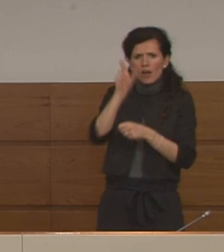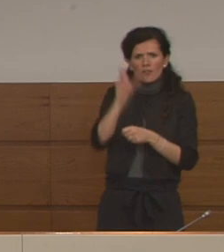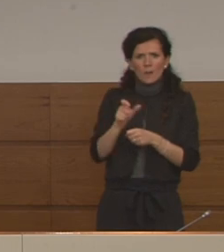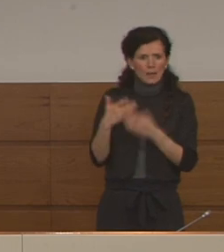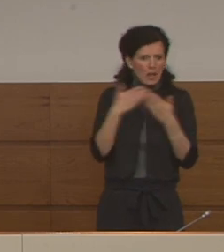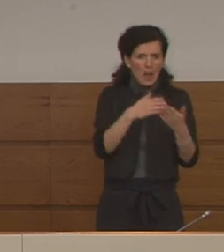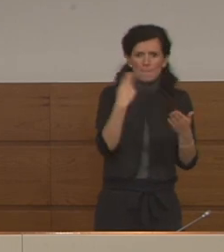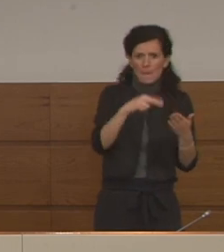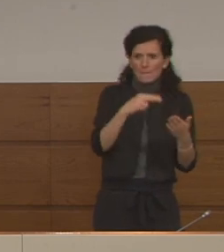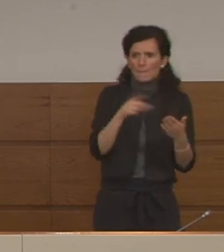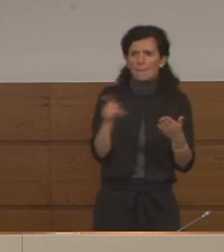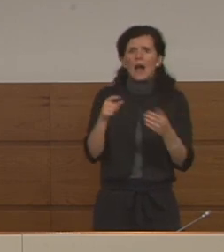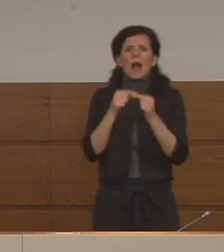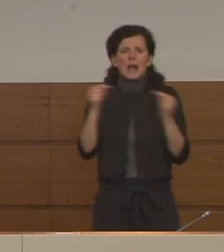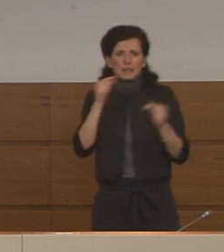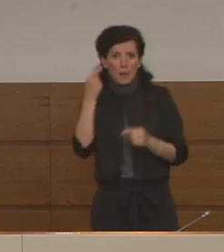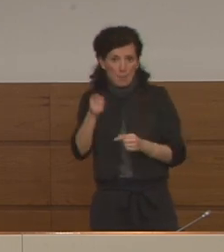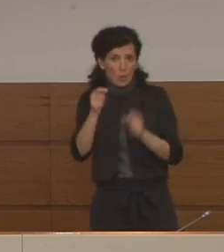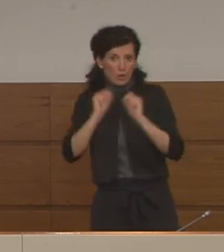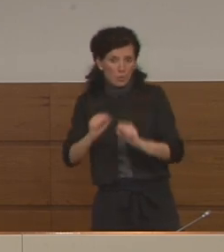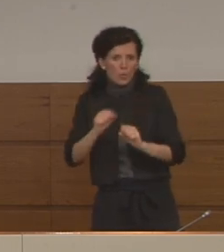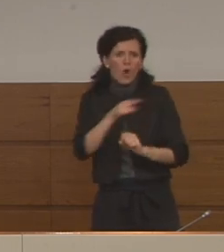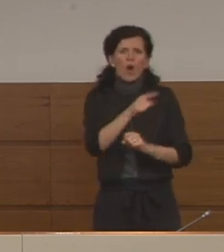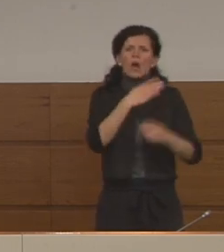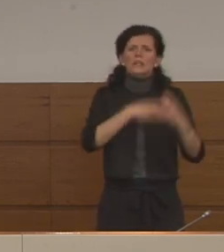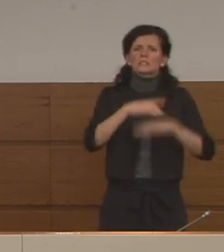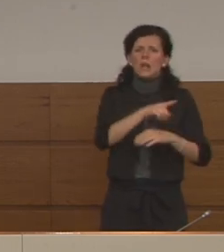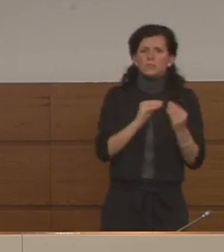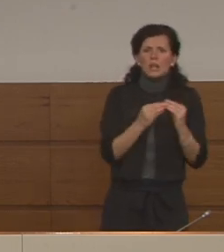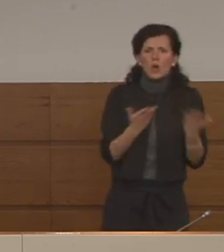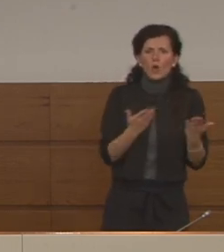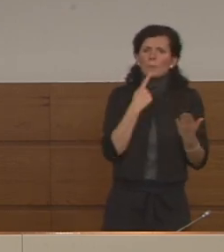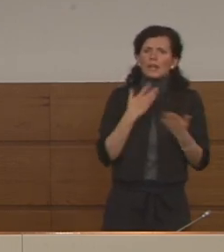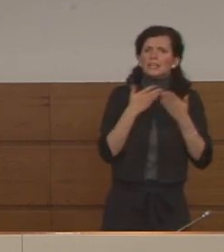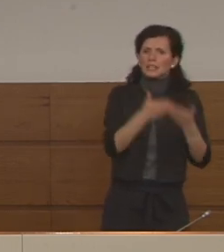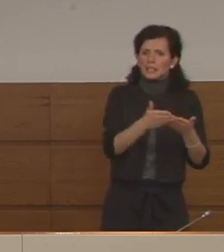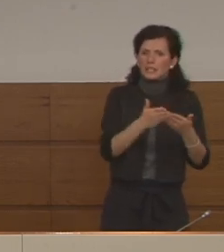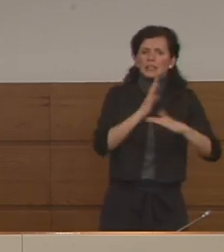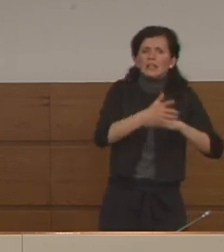che il disabile non ha più possibilità. In un momento in cui ricordo anche che